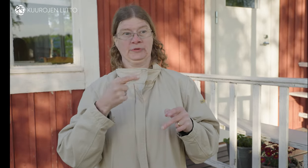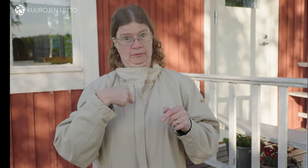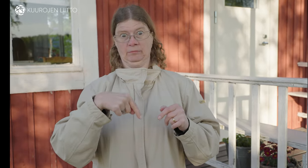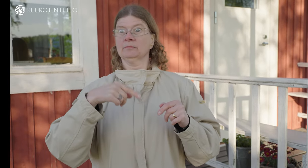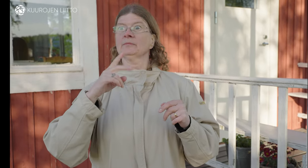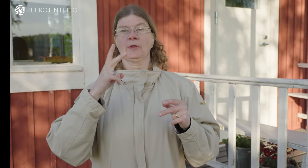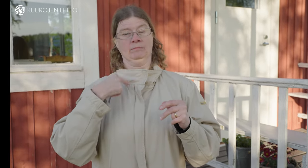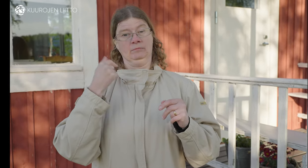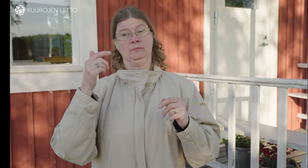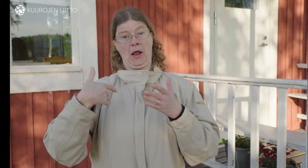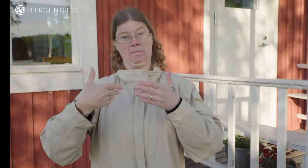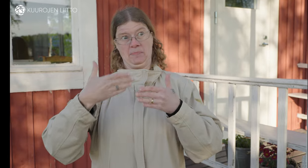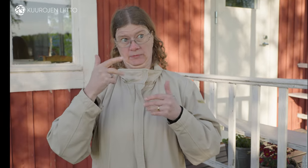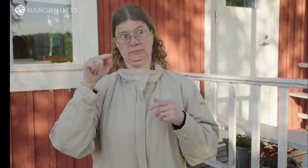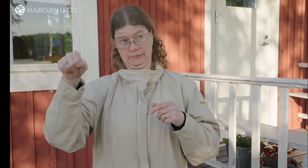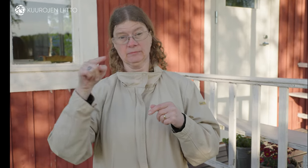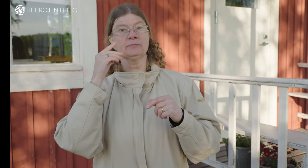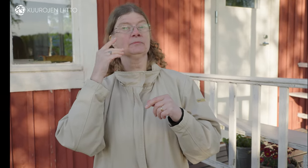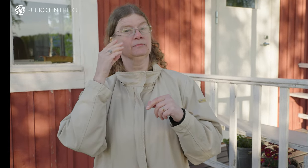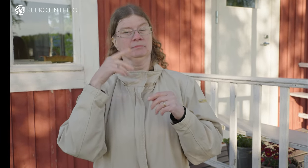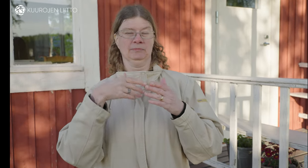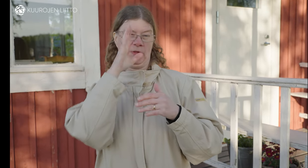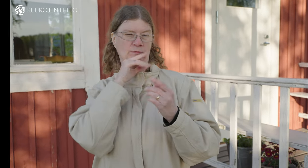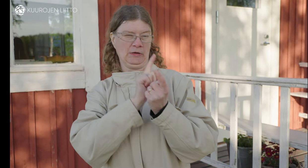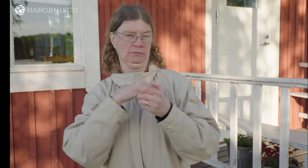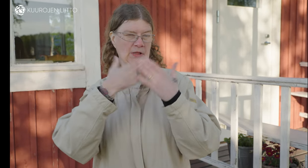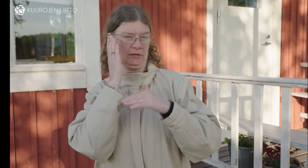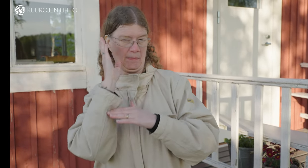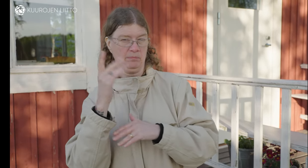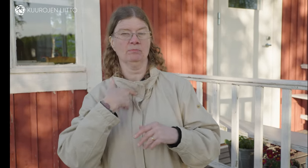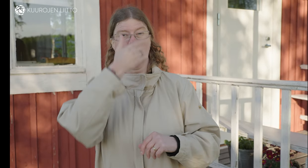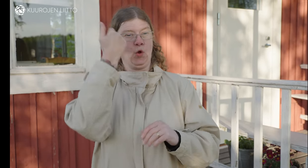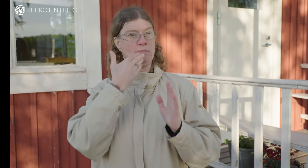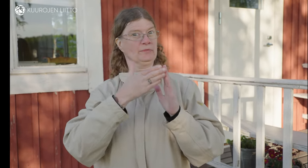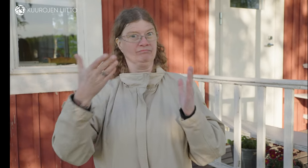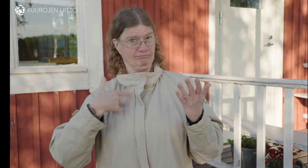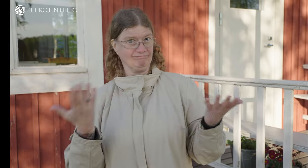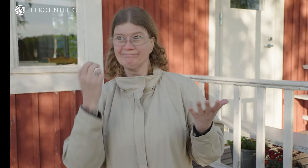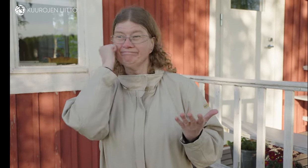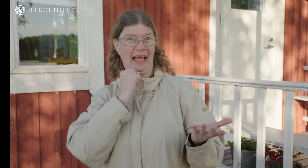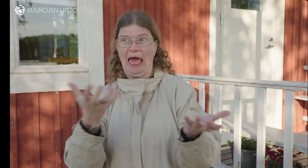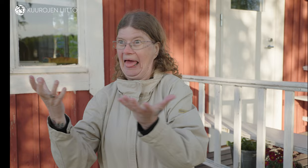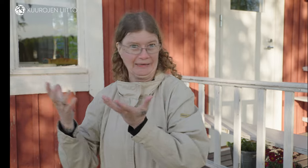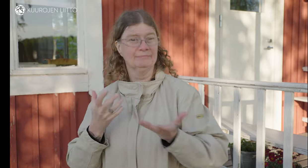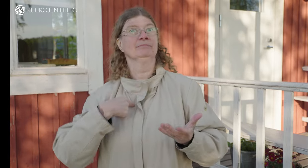Silloin kun olin töissä henkilökohtaisena avustajana päiväkodissa, - niin kesällä minulla ei ollut töitä eikä majapaikkaa.